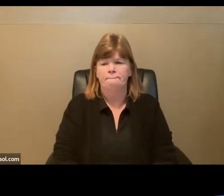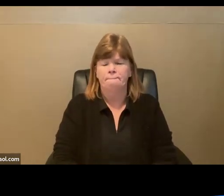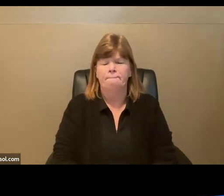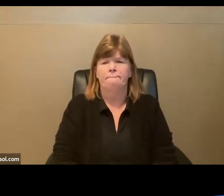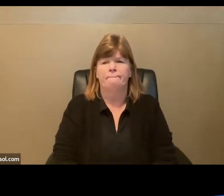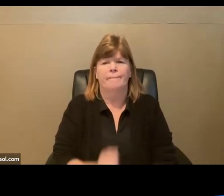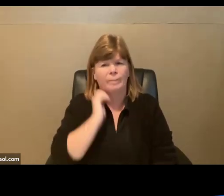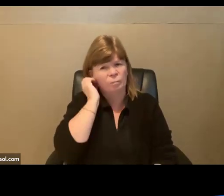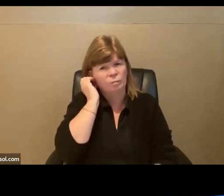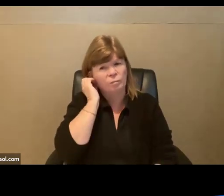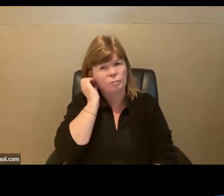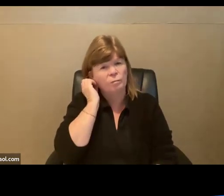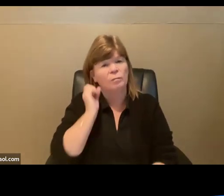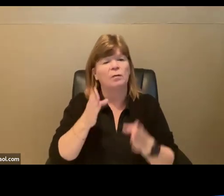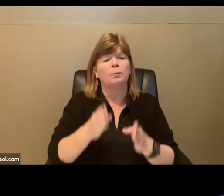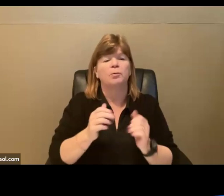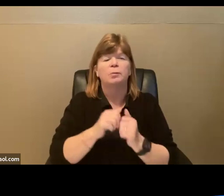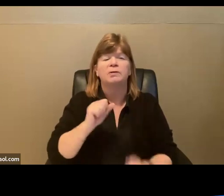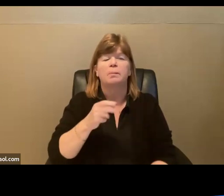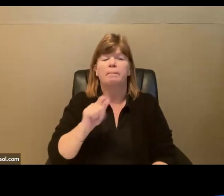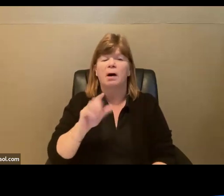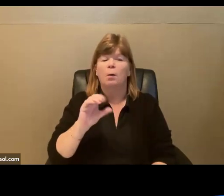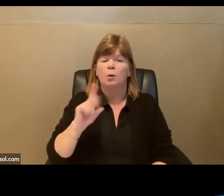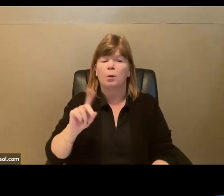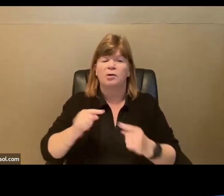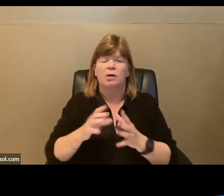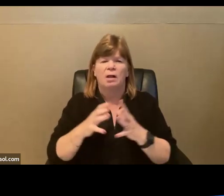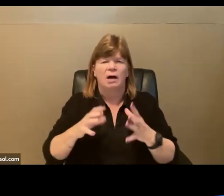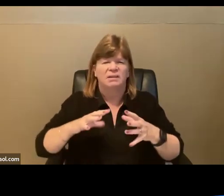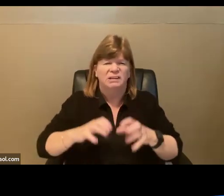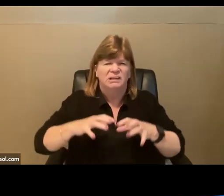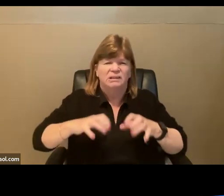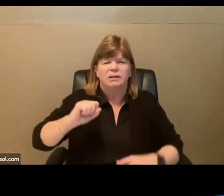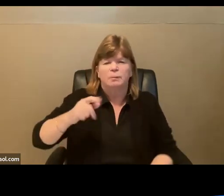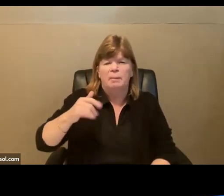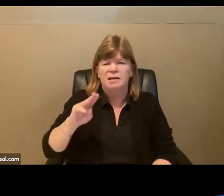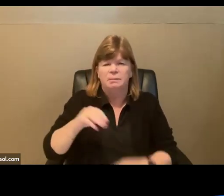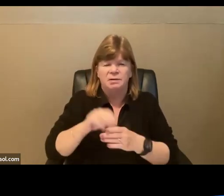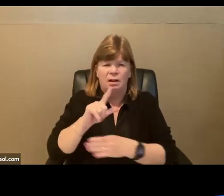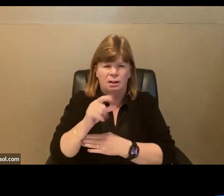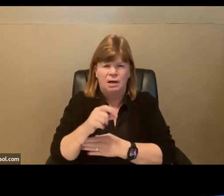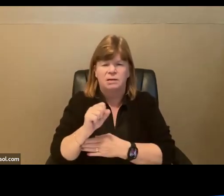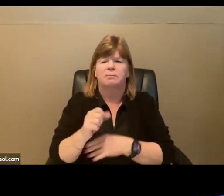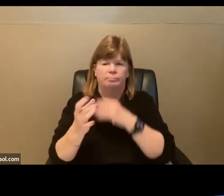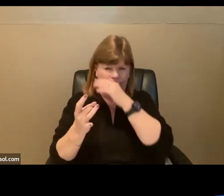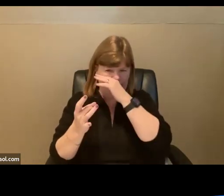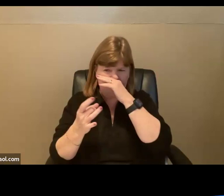Una persona con lesión de médula espinal que tiene muchos espasmos en las piernas y toma Dantroleno, ¿es útil el masaje?